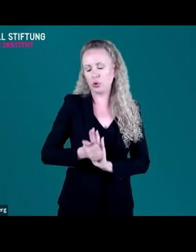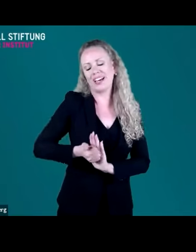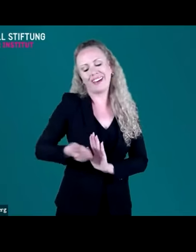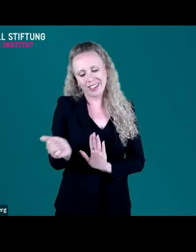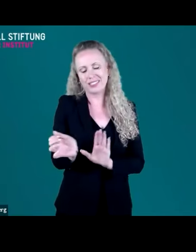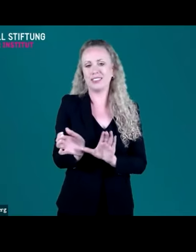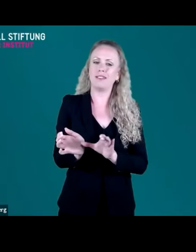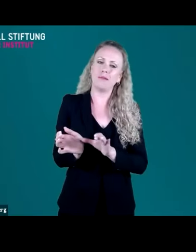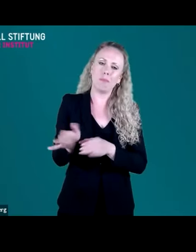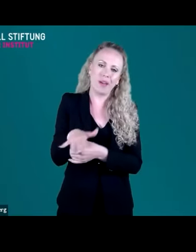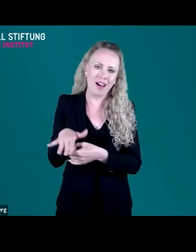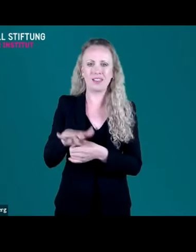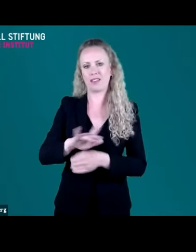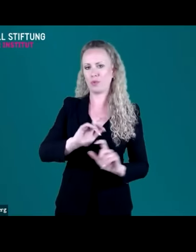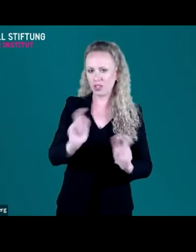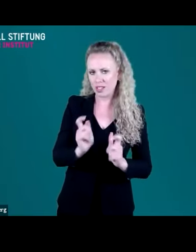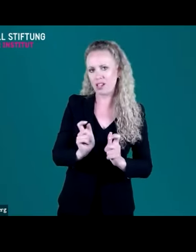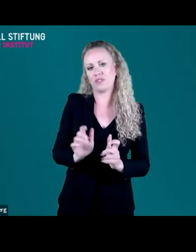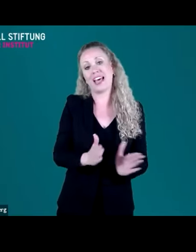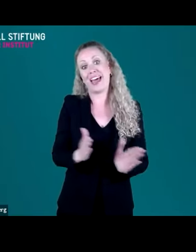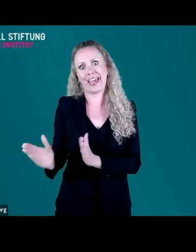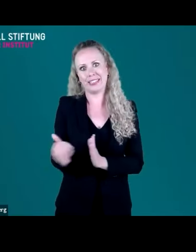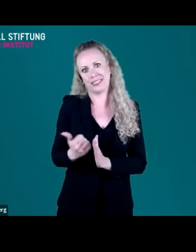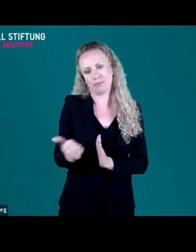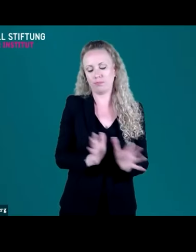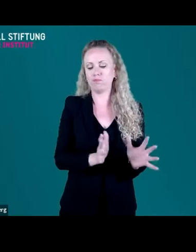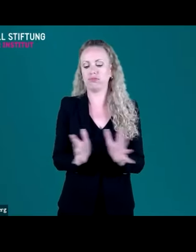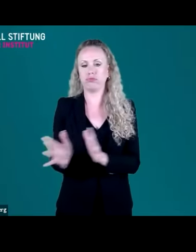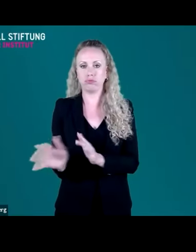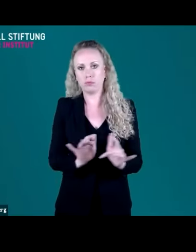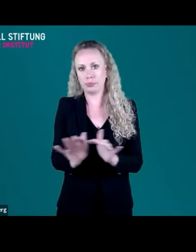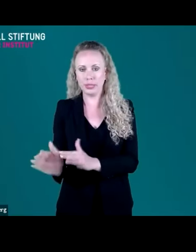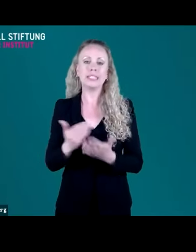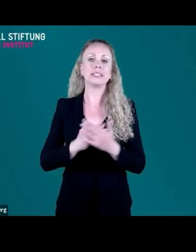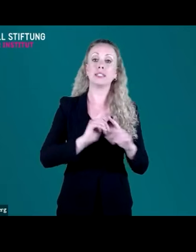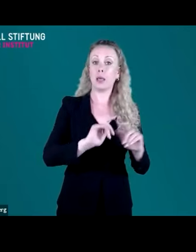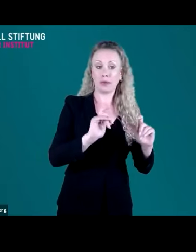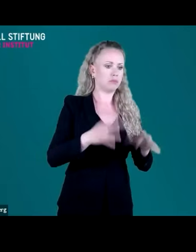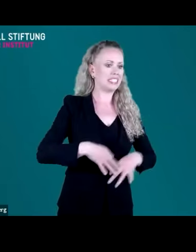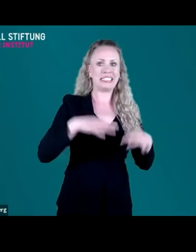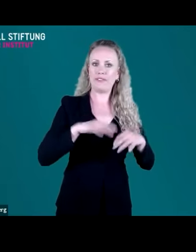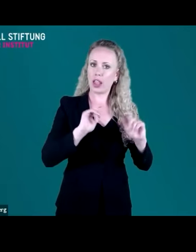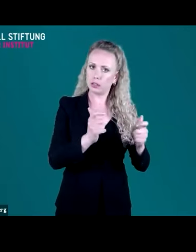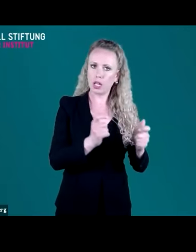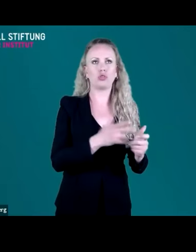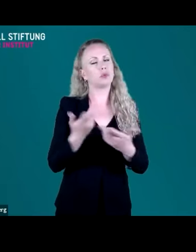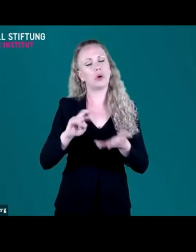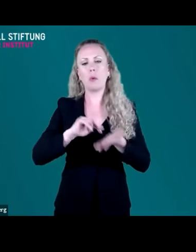Und deshalb ist es für zivilgesellschaftliche und politische Akteur*innen wichtig, im Blick zu behalten,